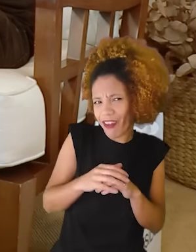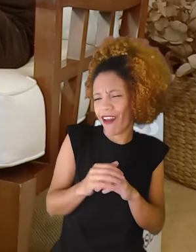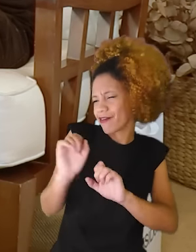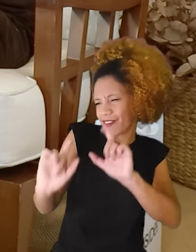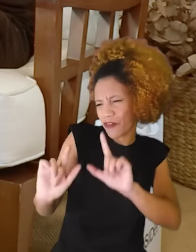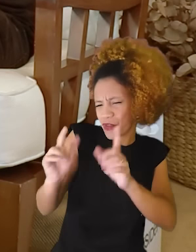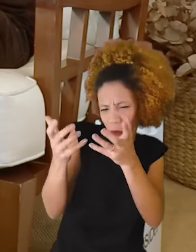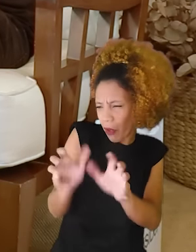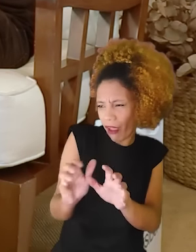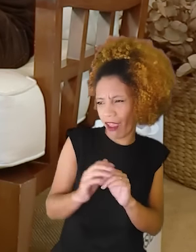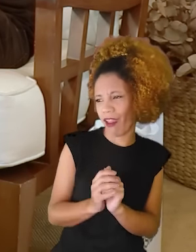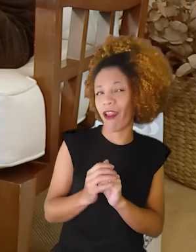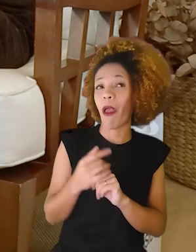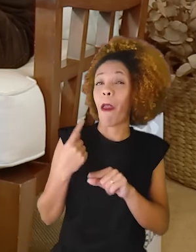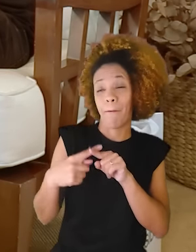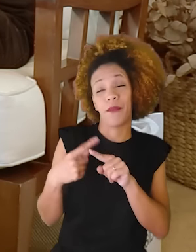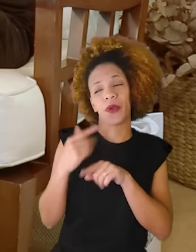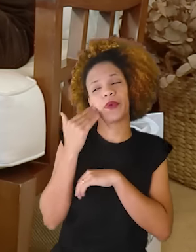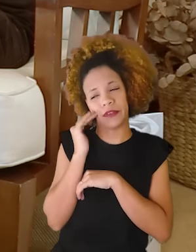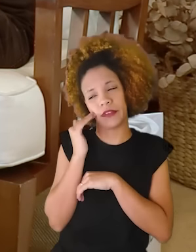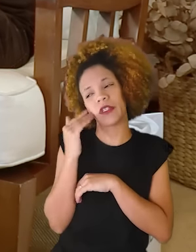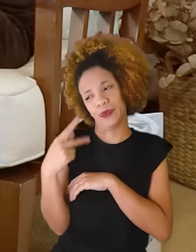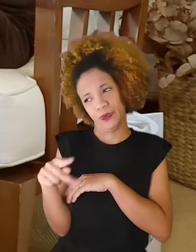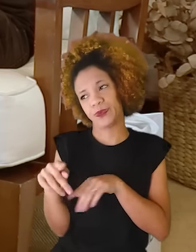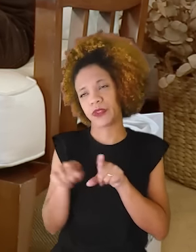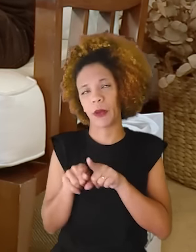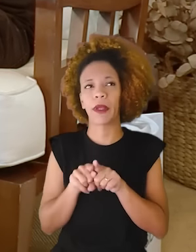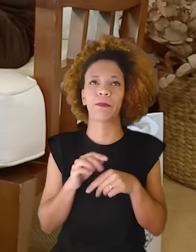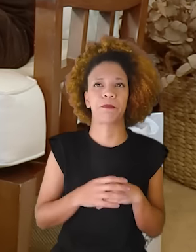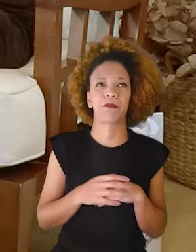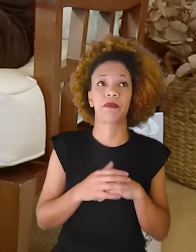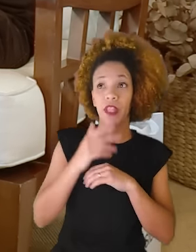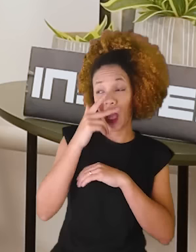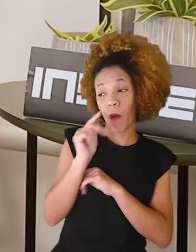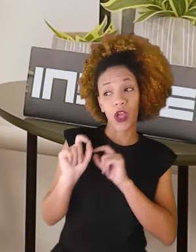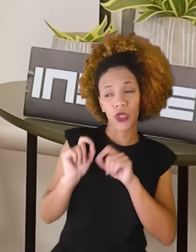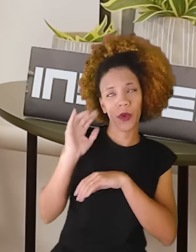televisão não quer É porque também eu eu entendo o lado dele né tipo assim eu acho que ele imagina